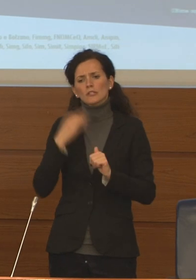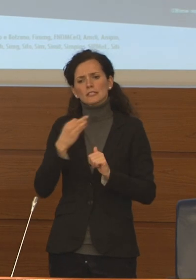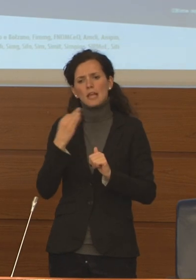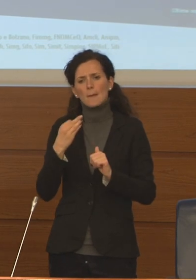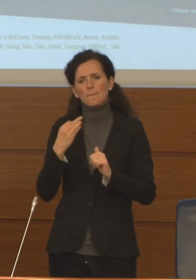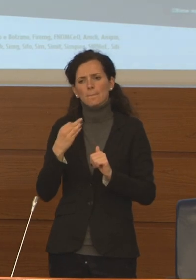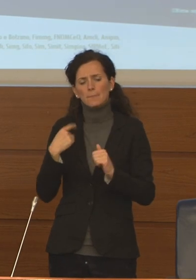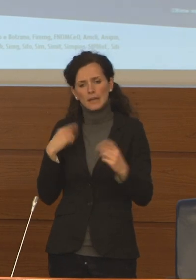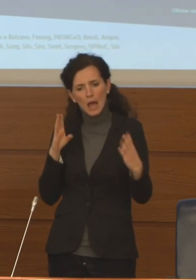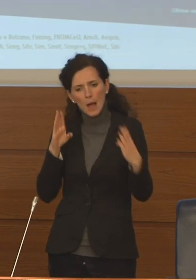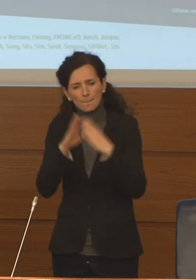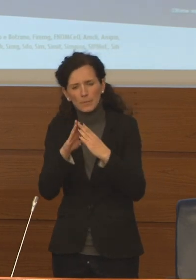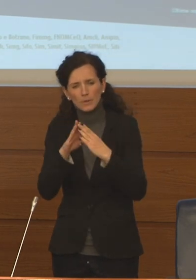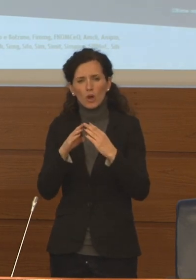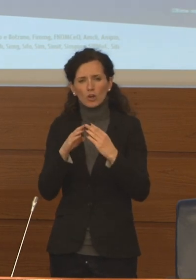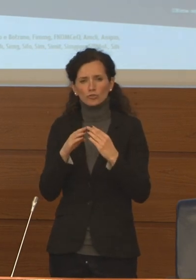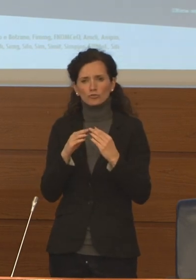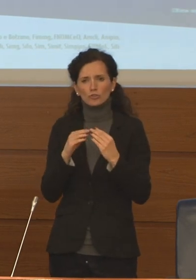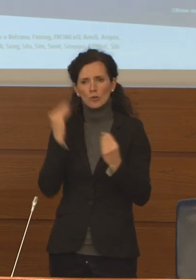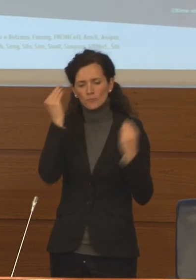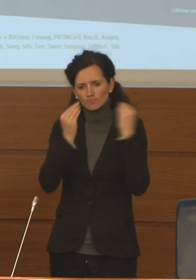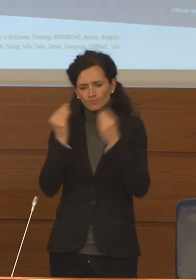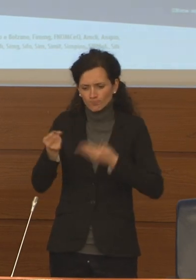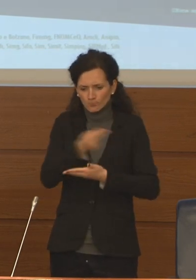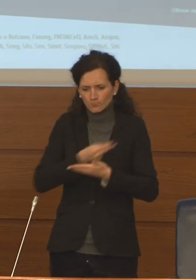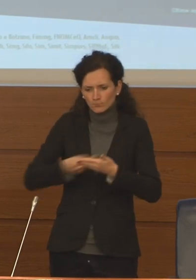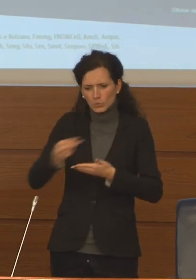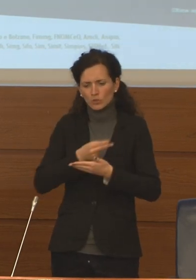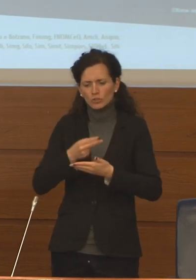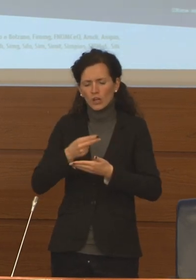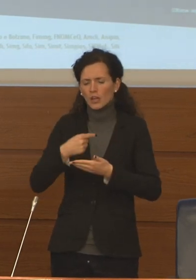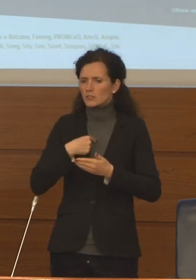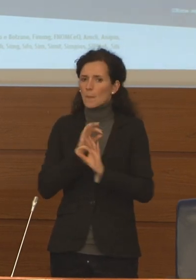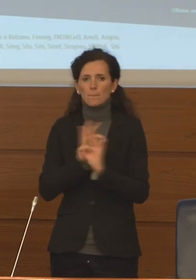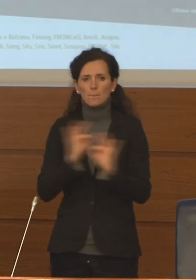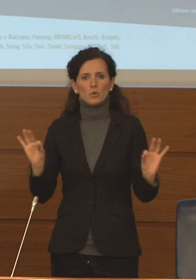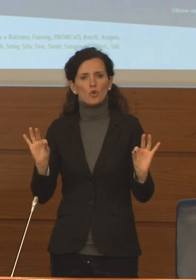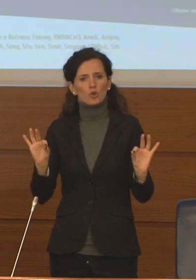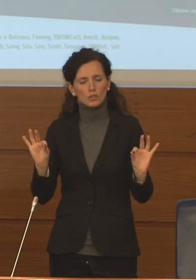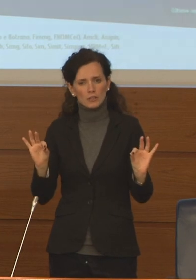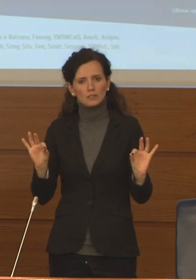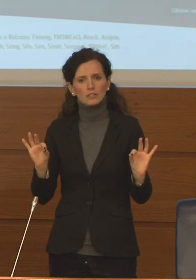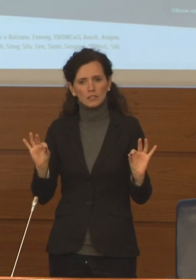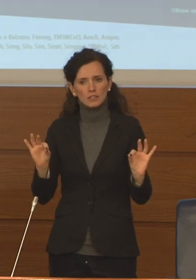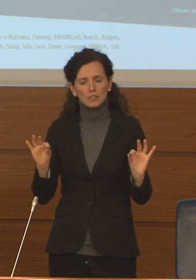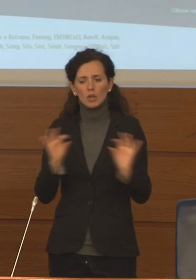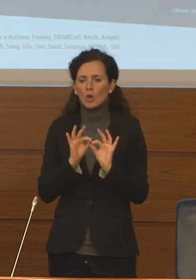di piani e a livello di pianificazione siamo pronti a rivedere le nostre azioni sulla